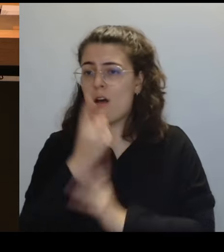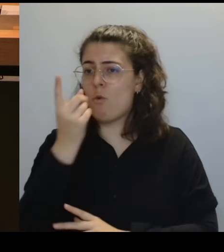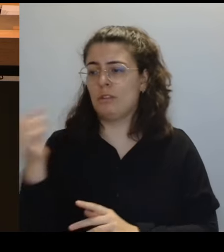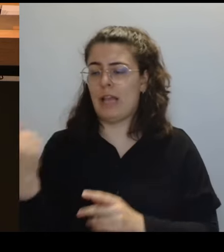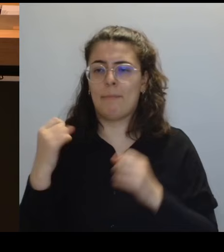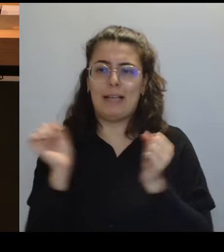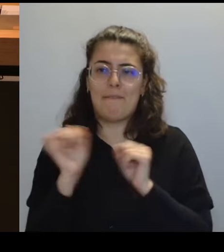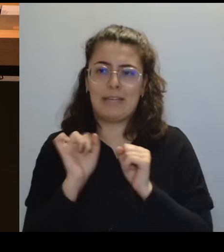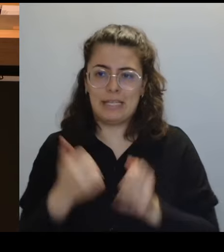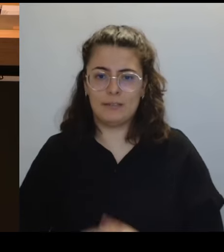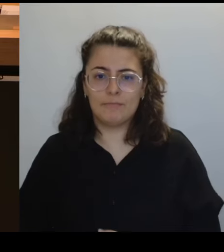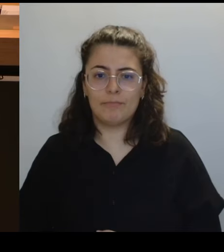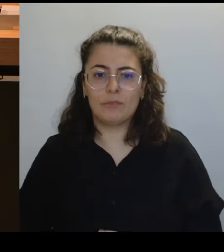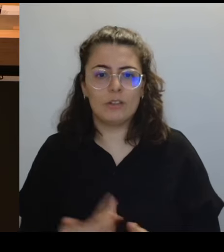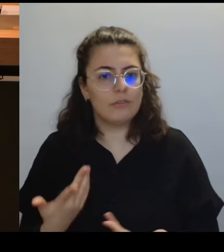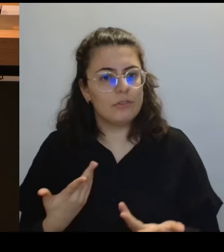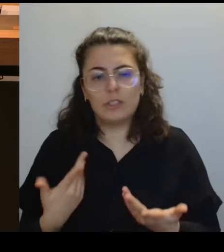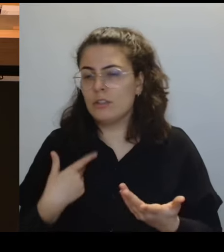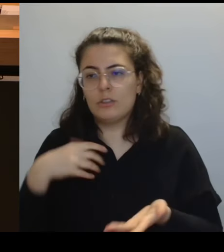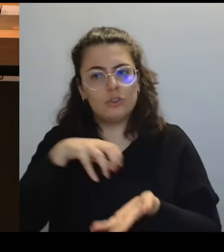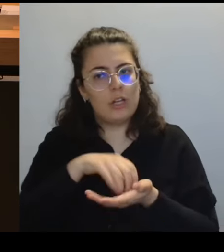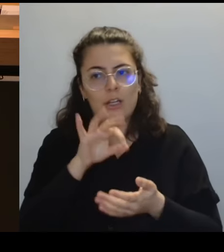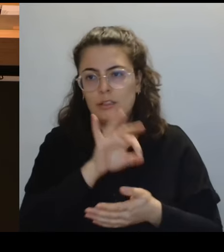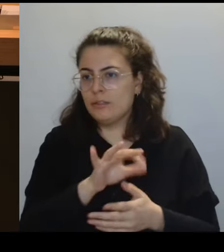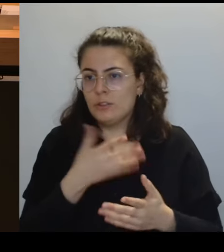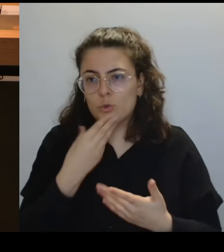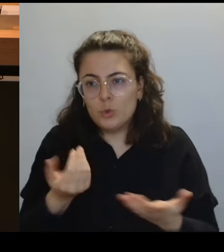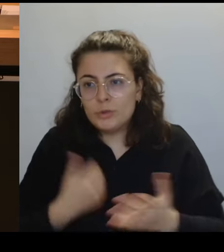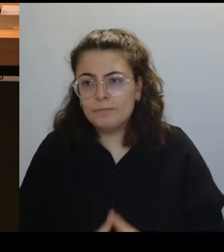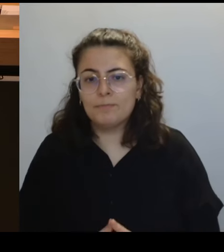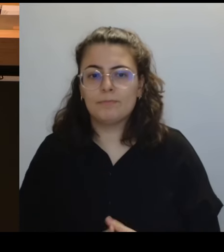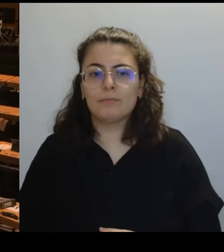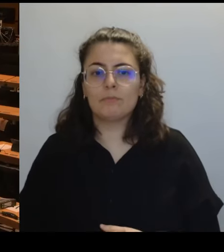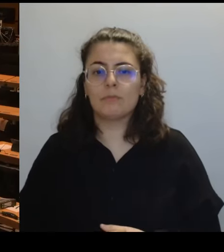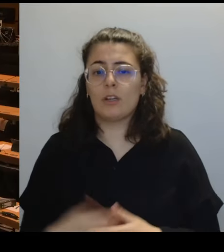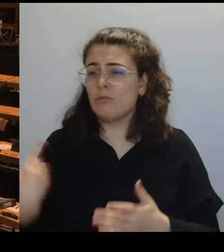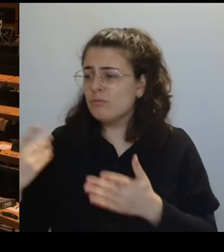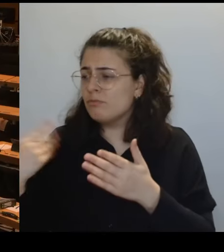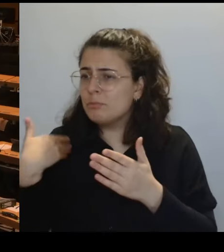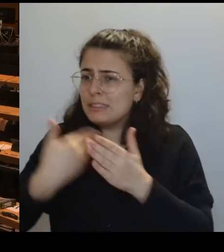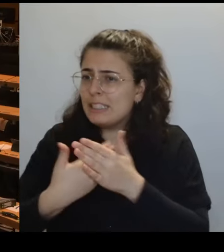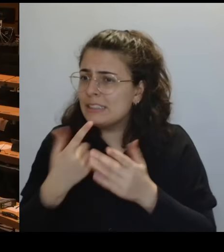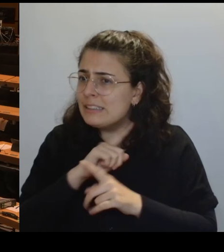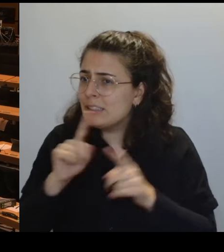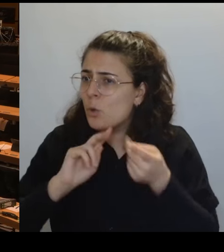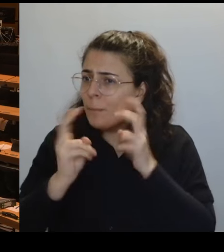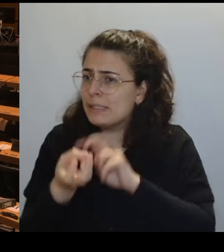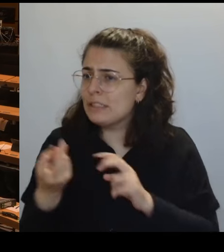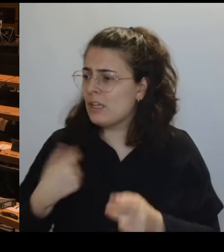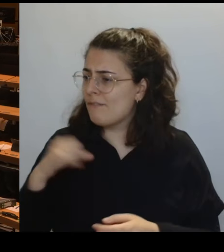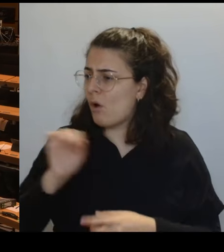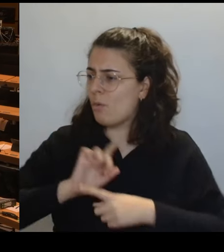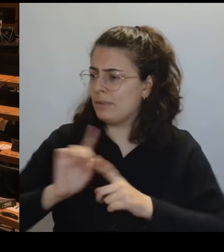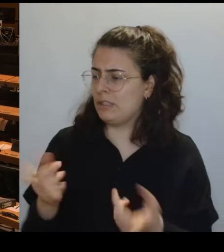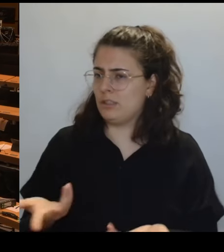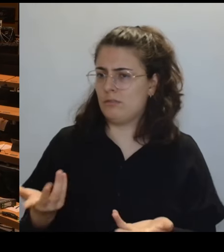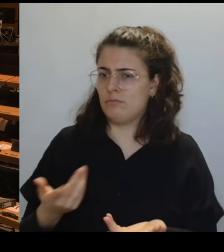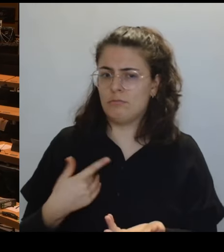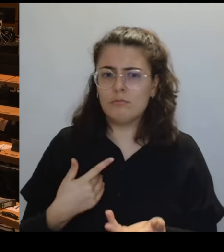Und warum haben Sie das bis heute nicht umgesetzt? Das frage ich mich die ganze Zeit. Gutes Handeln und positive Handlungserfolge gelingen nicht nur allein durch gute